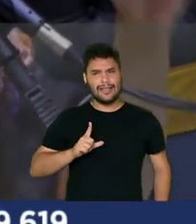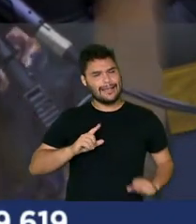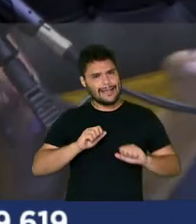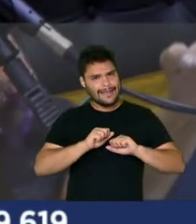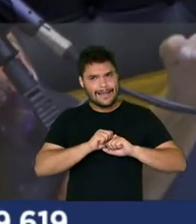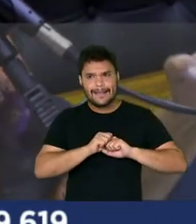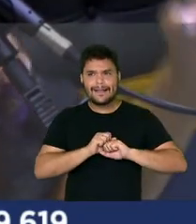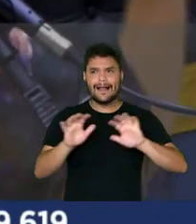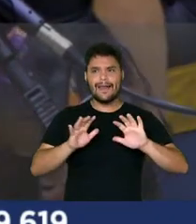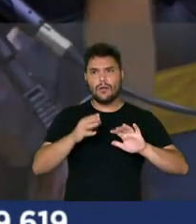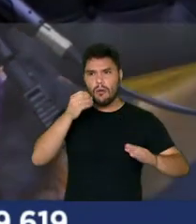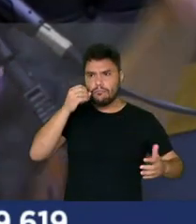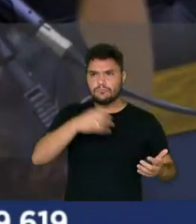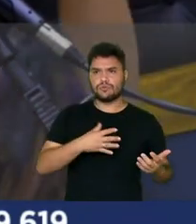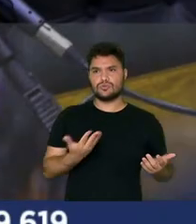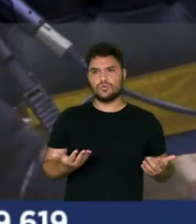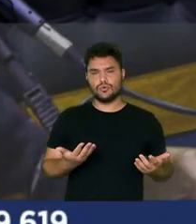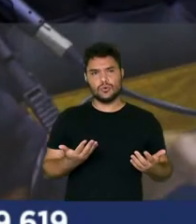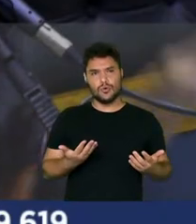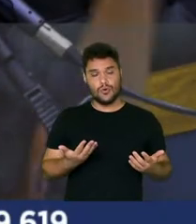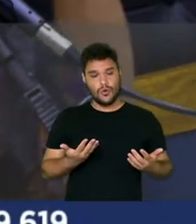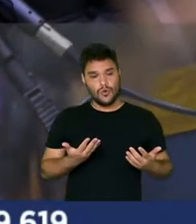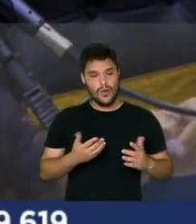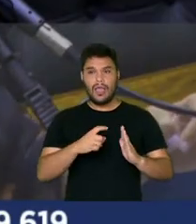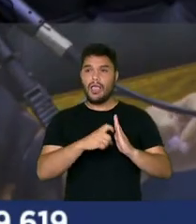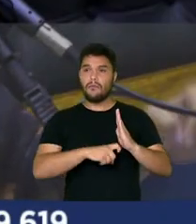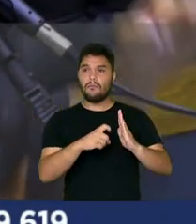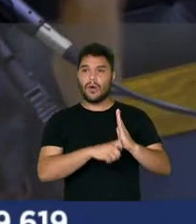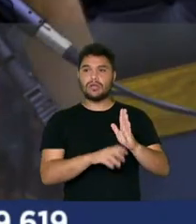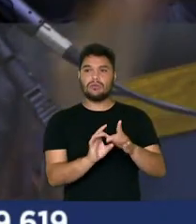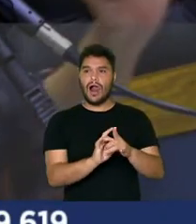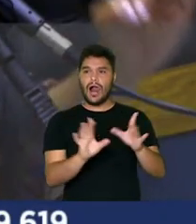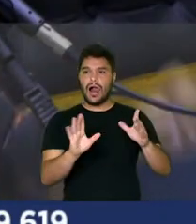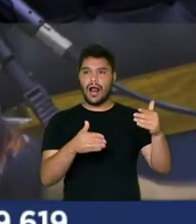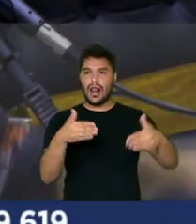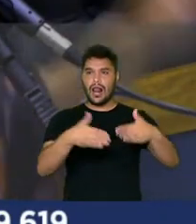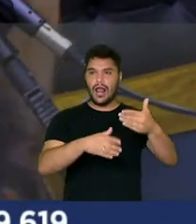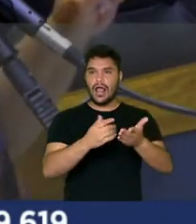DIVERGÊNCIAS DA SUA PRÓPRIA BASE, MAS NÓS TEMOS CERTEZA QUE É UM AMOS URDU O PARAÍSO FISCAL DA JOGATINA NO BRASIL.